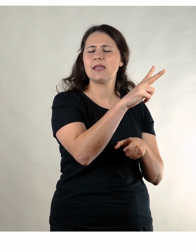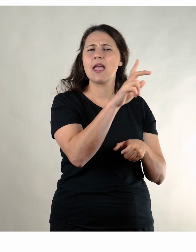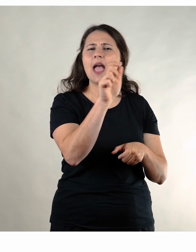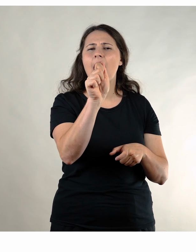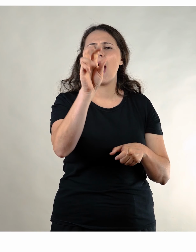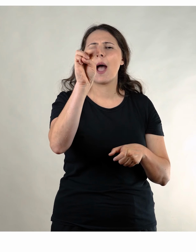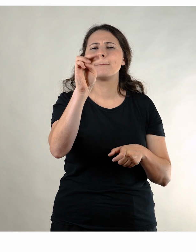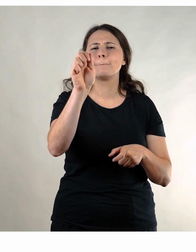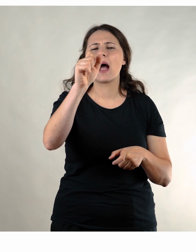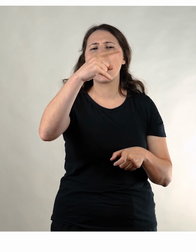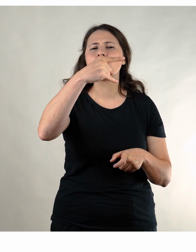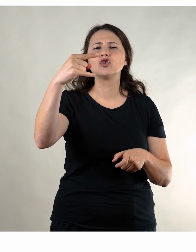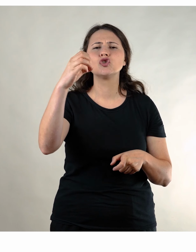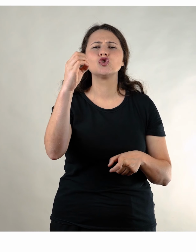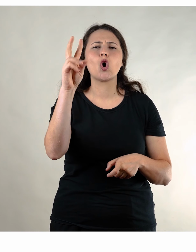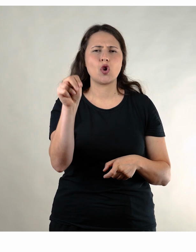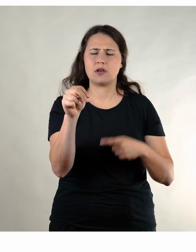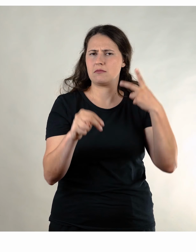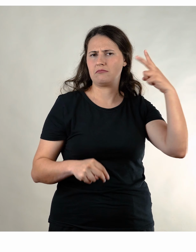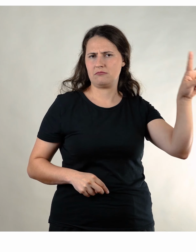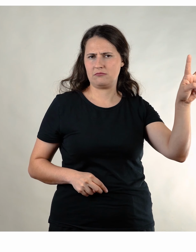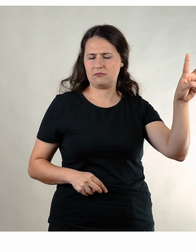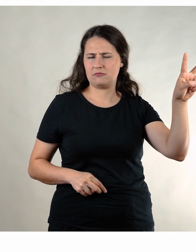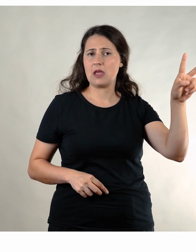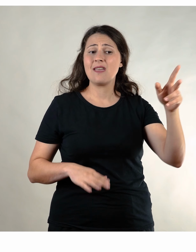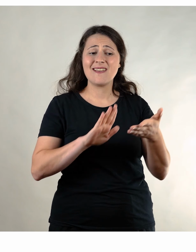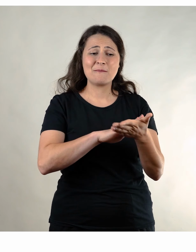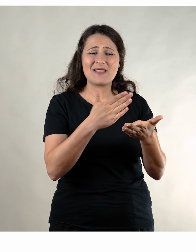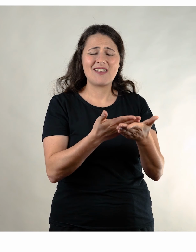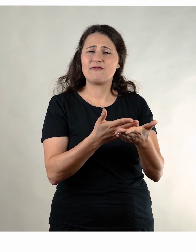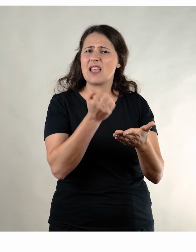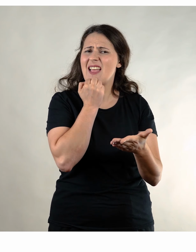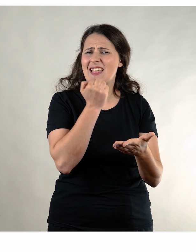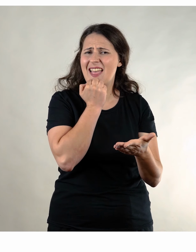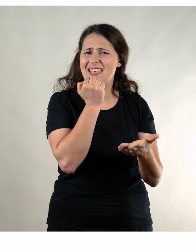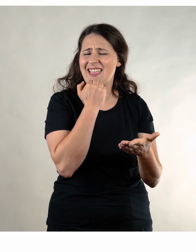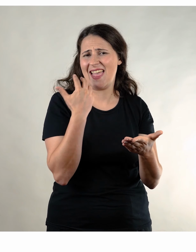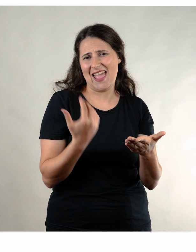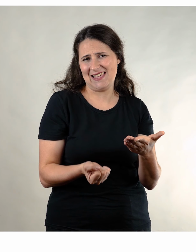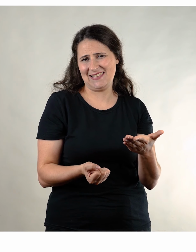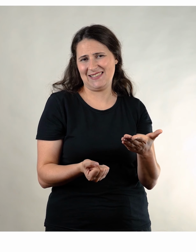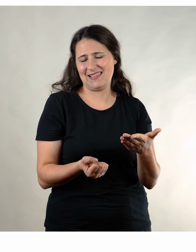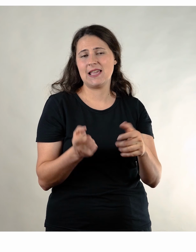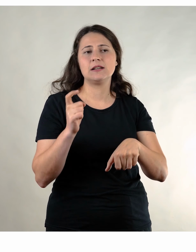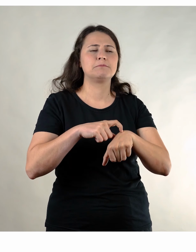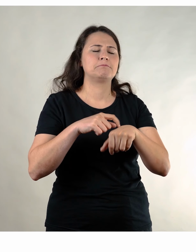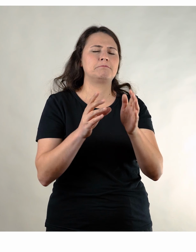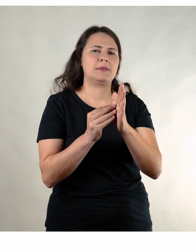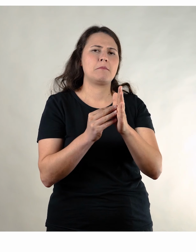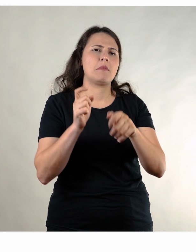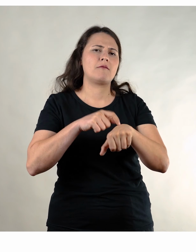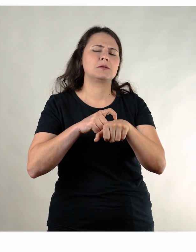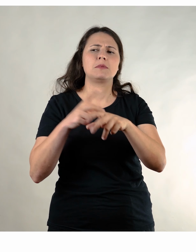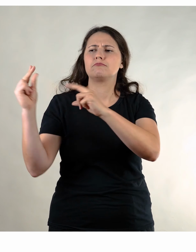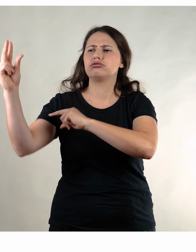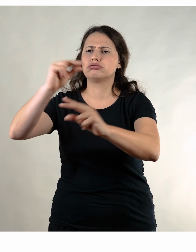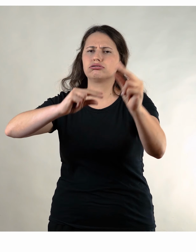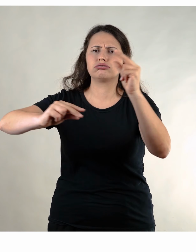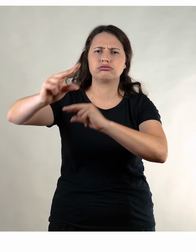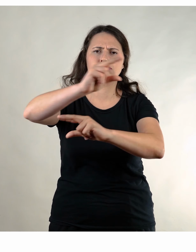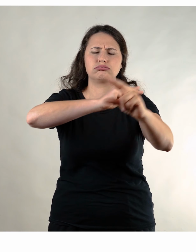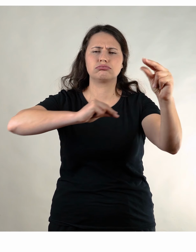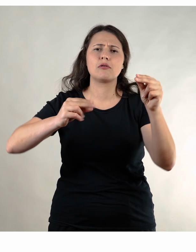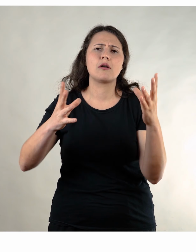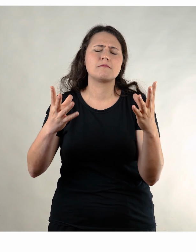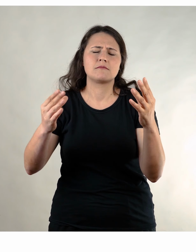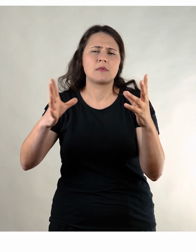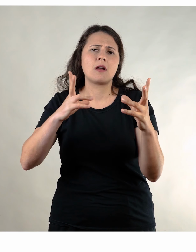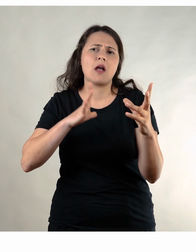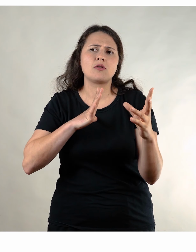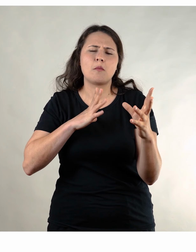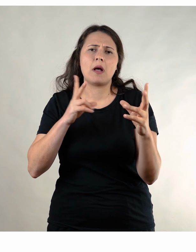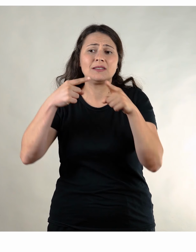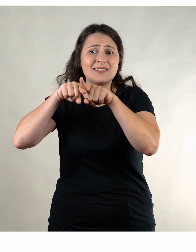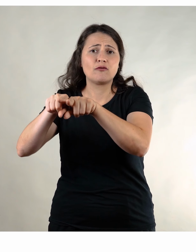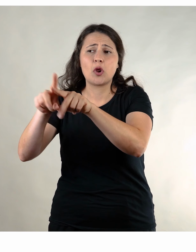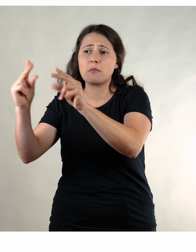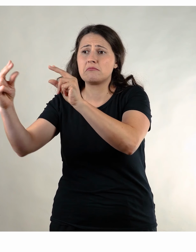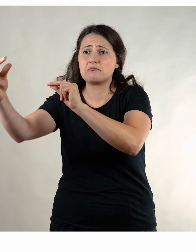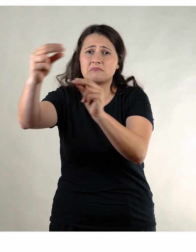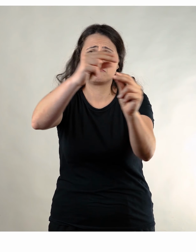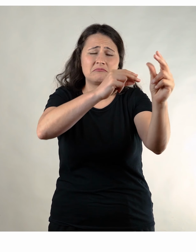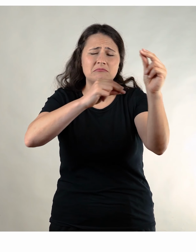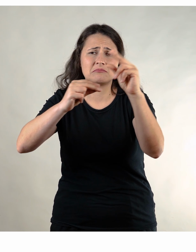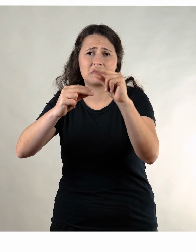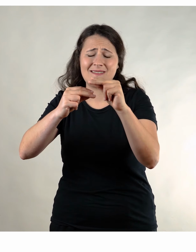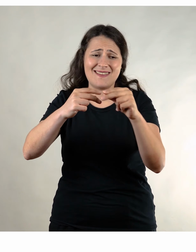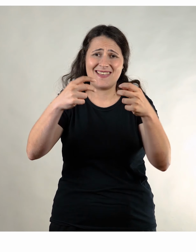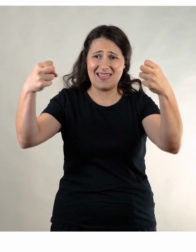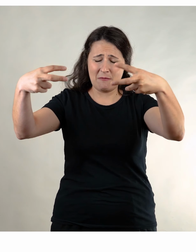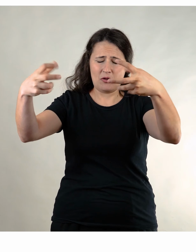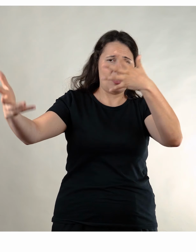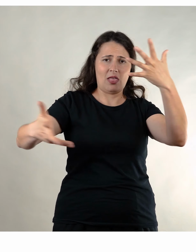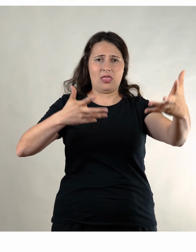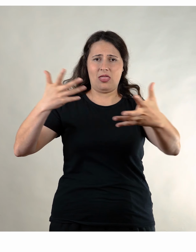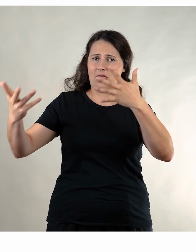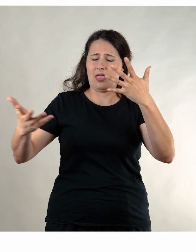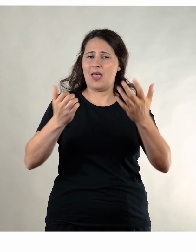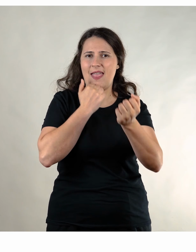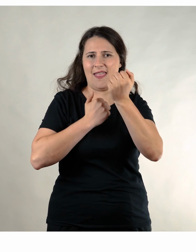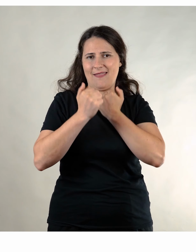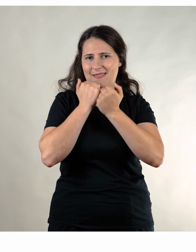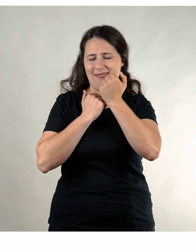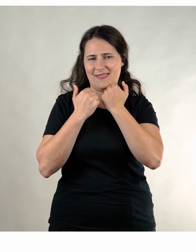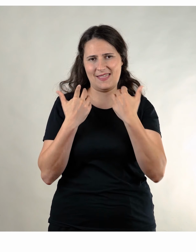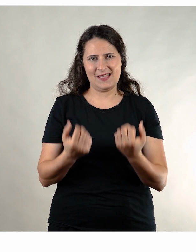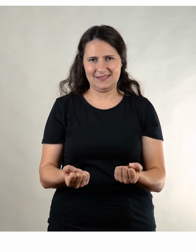Τα ποσοστά επιτυχίας είναι χαμηλά σε περίπτωση ομαδικών συνομιλιών, κατά τις οποίες μιλούν ταυτόχρονα πολλοί άνθρωποι.